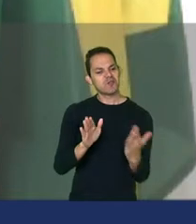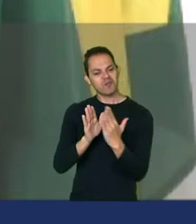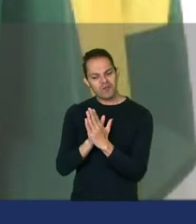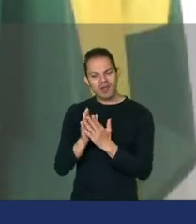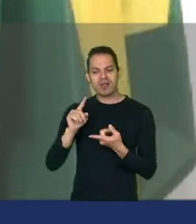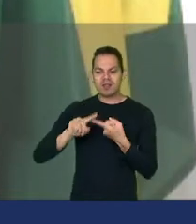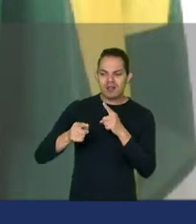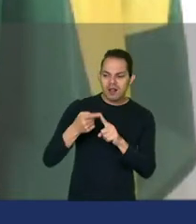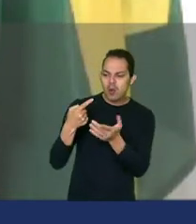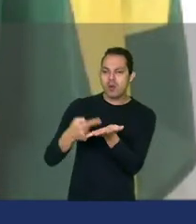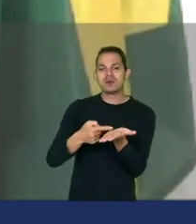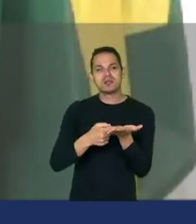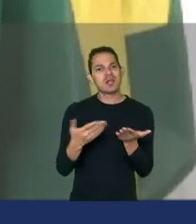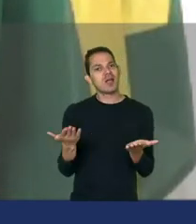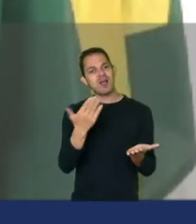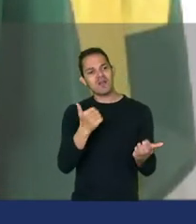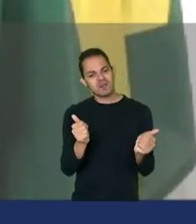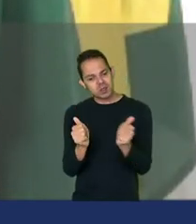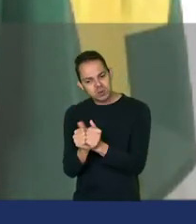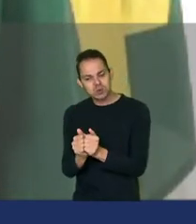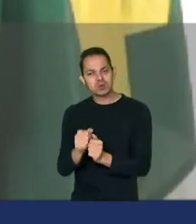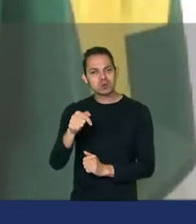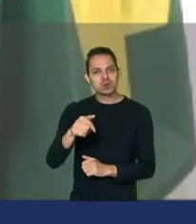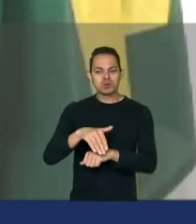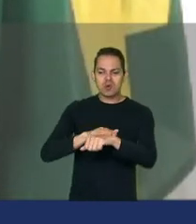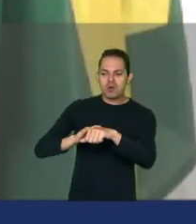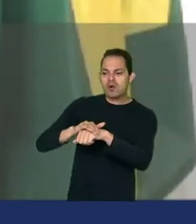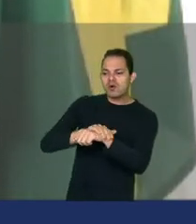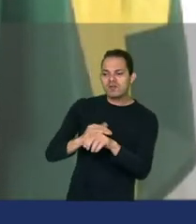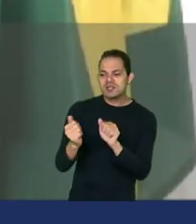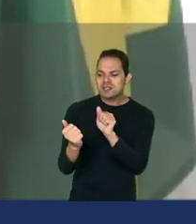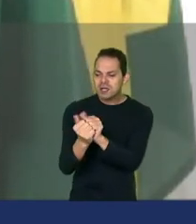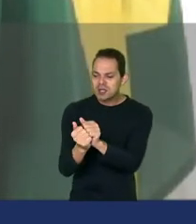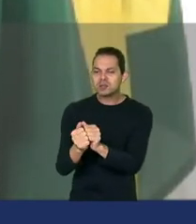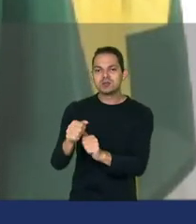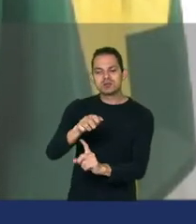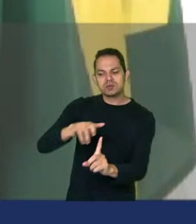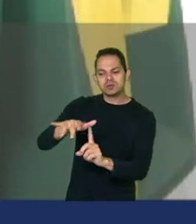BOLHA VENHA O SENHOR MESMO NEGOCIAR, VENHA O SENHOR MESMO CONVERSAR COM OS PROFISSIONAIS DE SEGURANÇA PÚBLICA DO